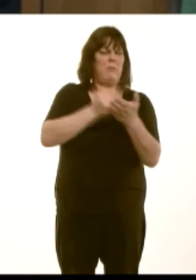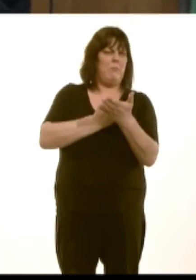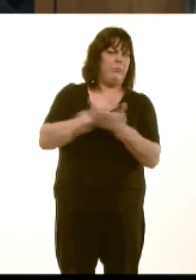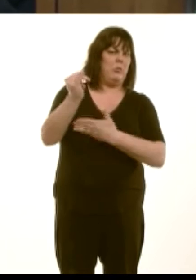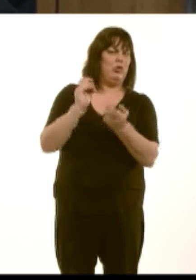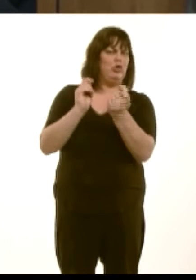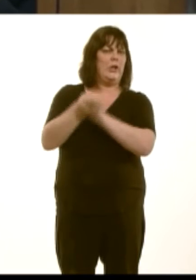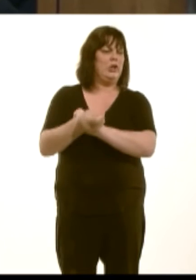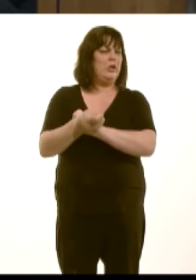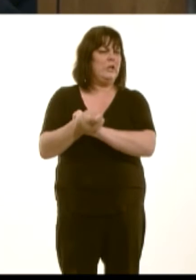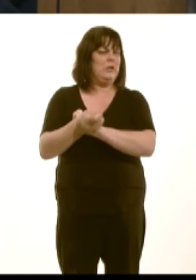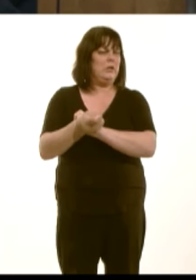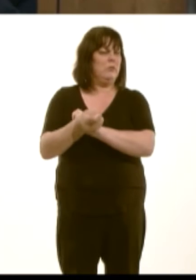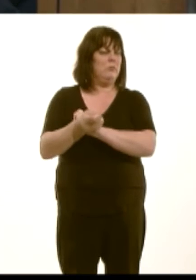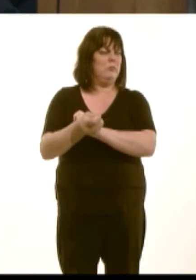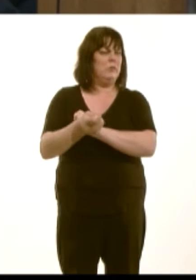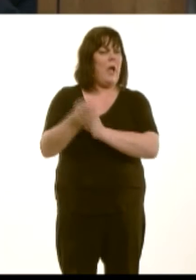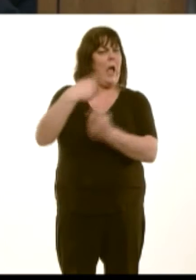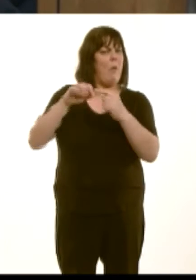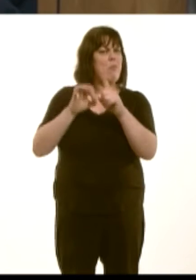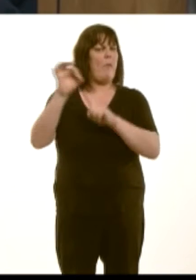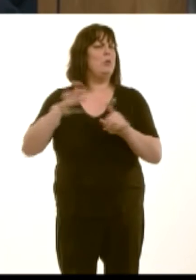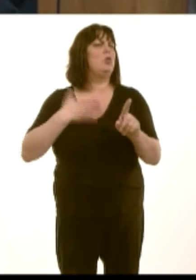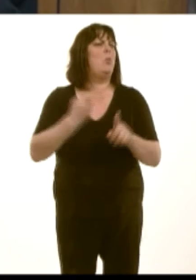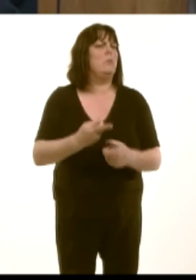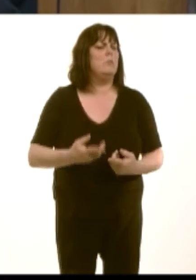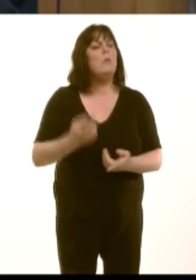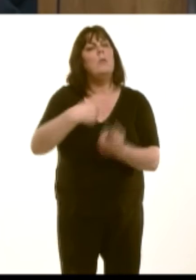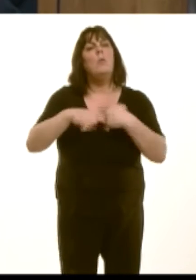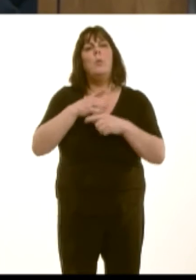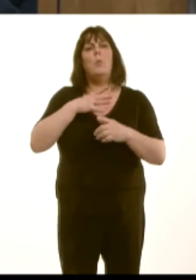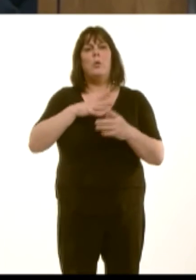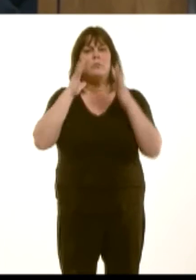bosibl i ble maen nhwín byw, ond maeín bwysig dros ben hefyd i sicrhau bod triniaethau yn